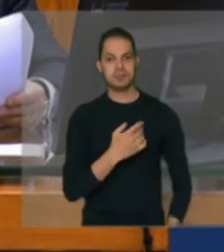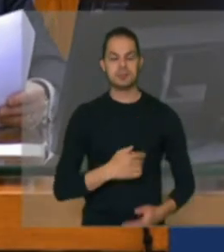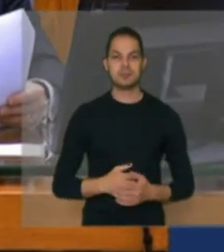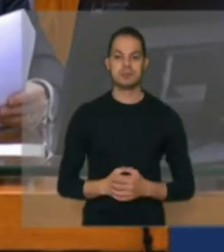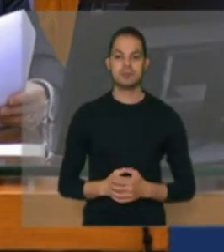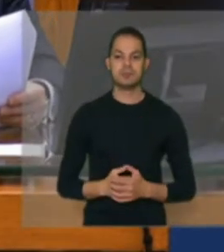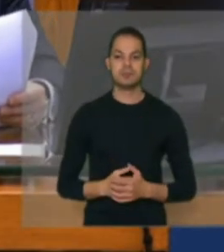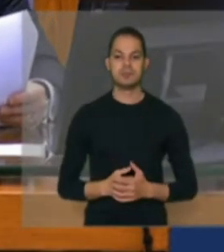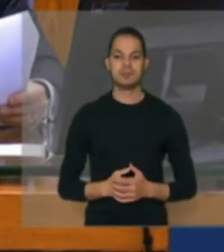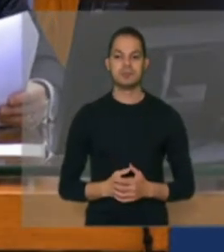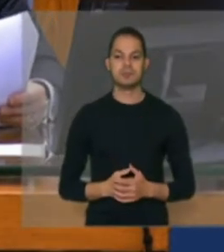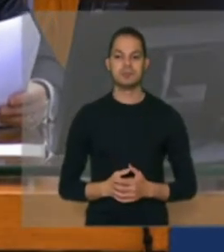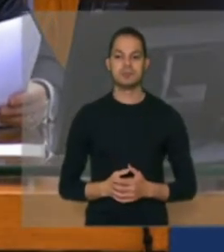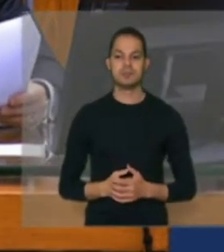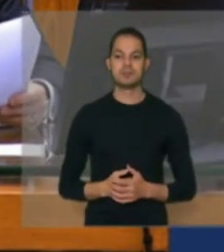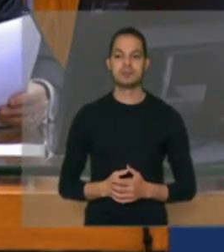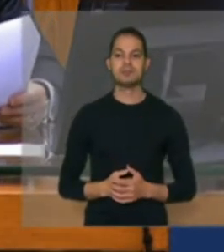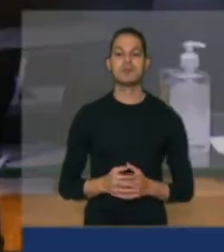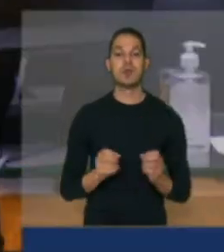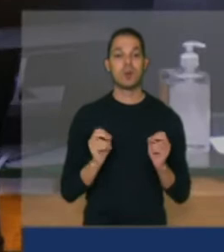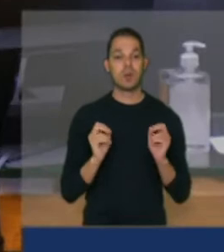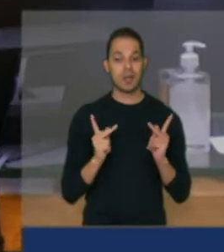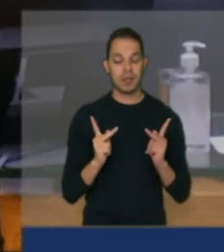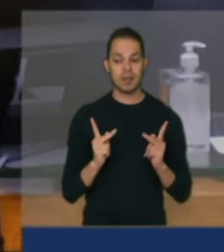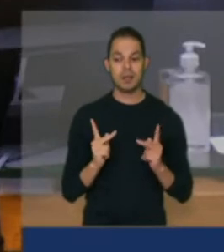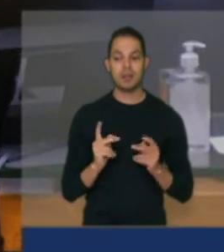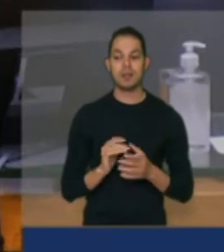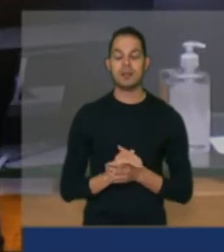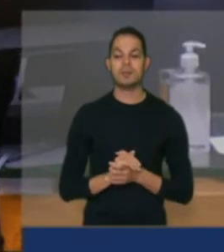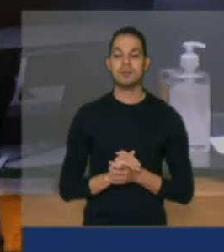BAHIA COM O DEPUTADO ZÉ NETO . OK, VAMOS LÁ , DESCULPE FOI UMA FALHA DESSA PRESIDÊNCIA,